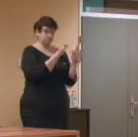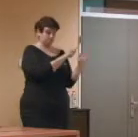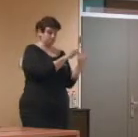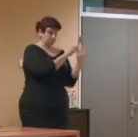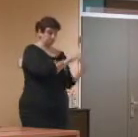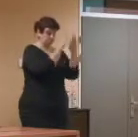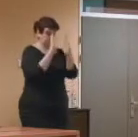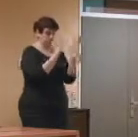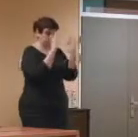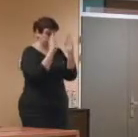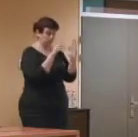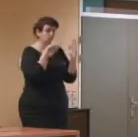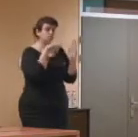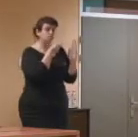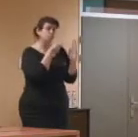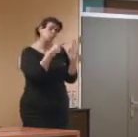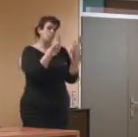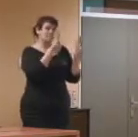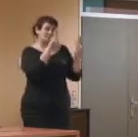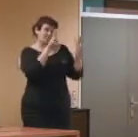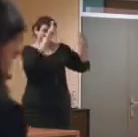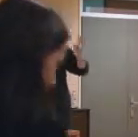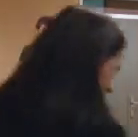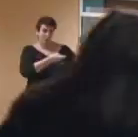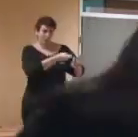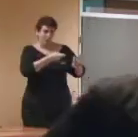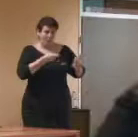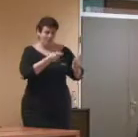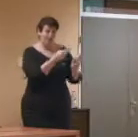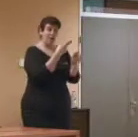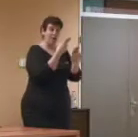dos provocaciones a dos politólogos de muy reconocido prestigio